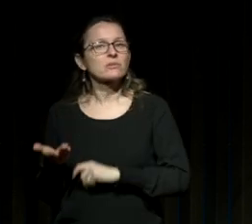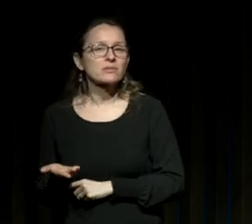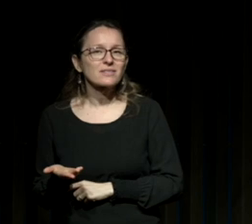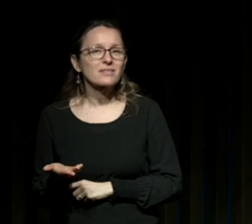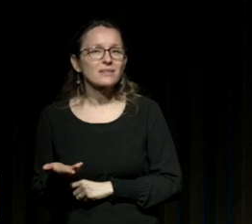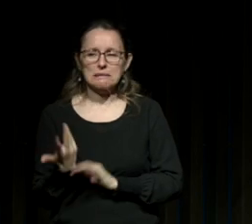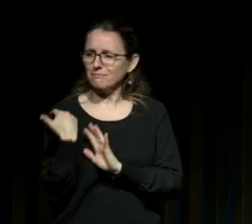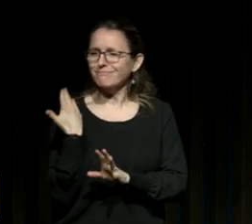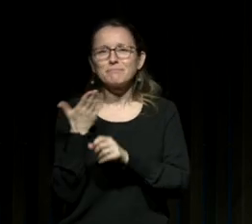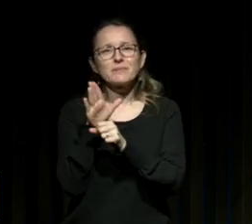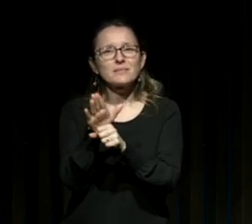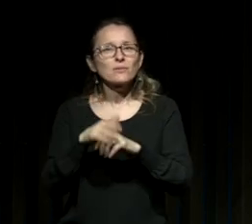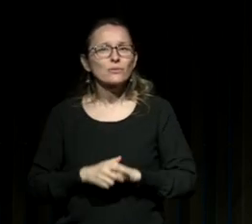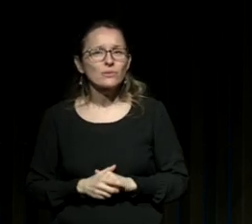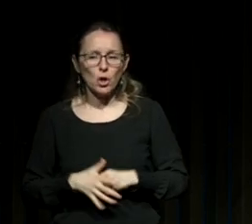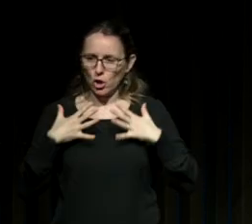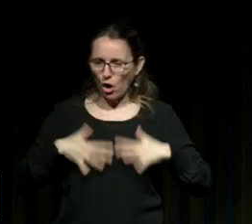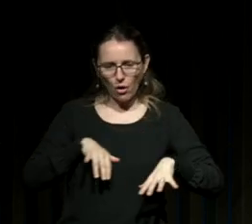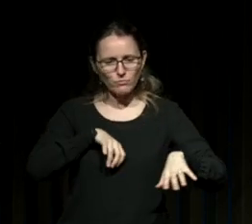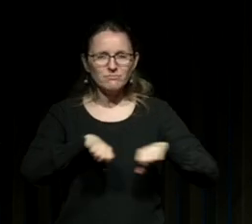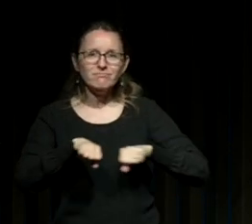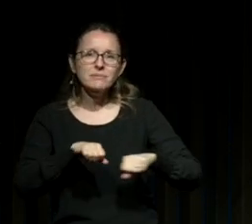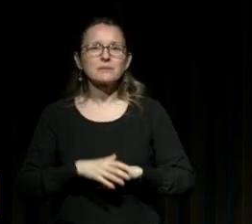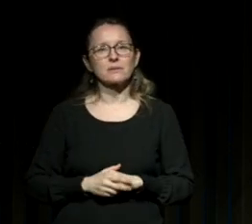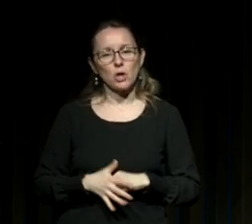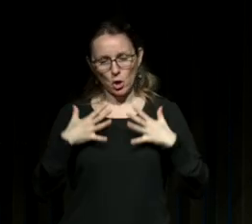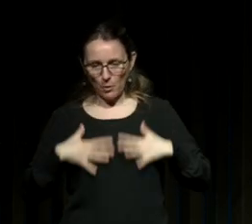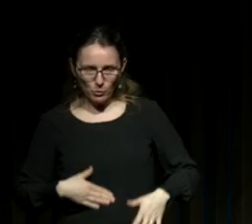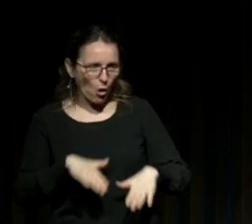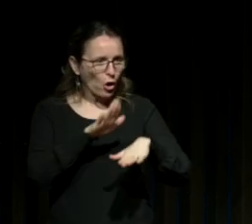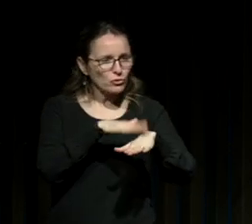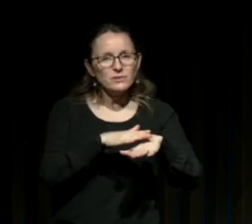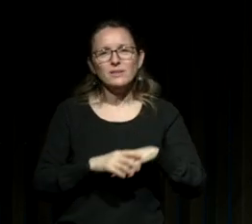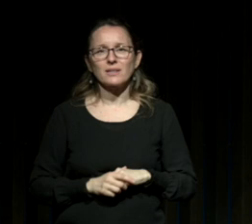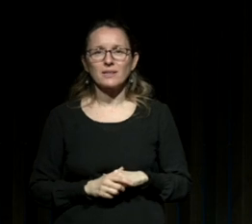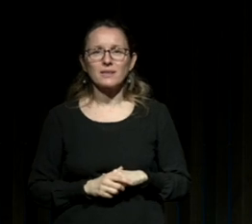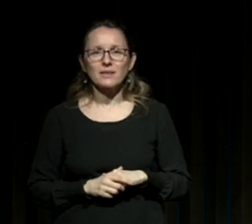l'activité physique des conseils comportementaux des conseils basés sur la modification du mode de